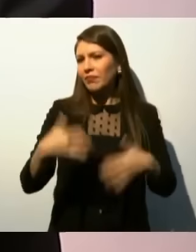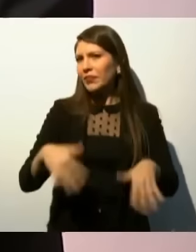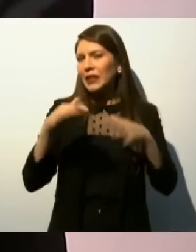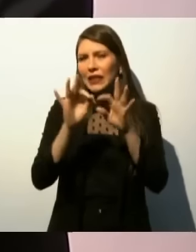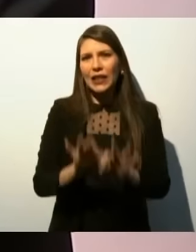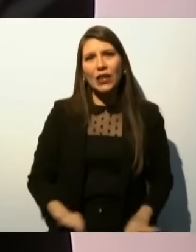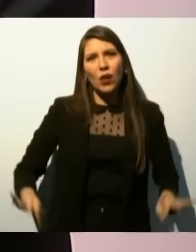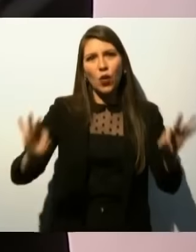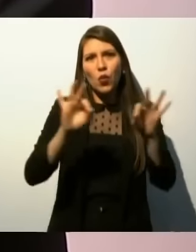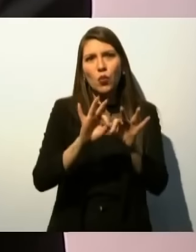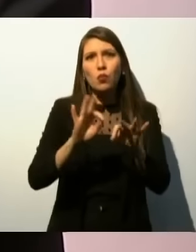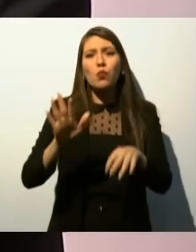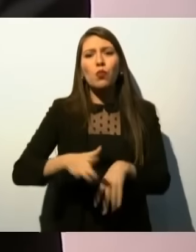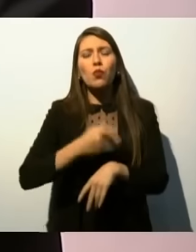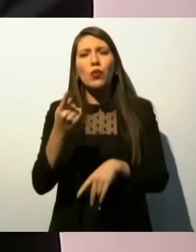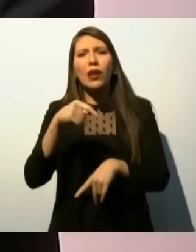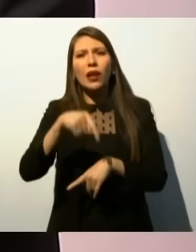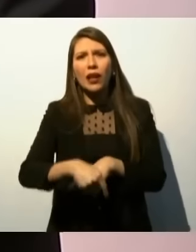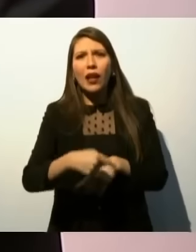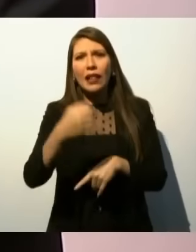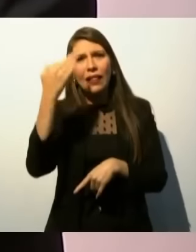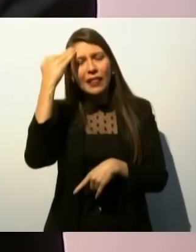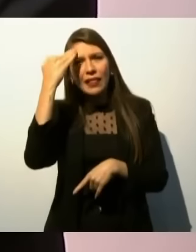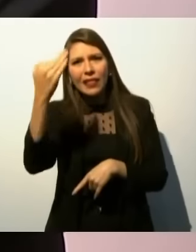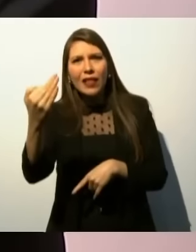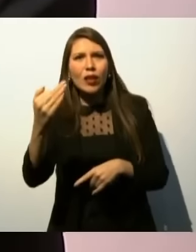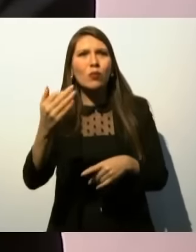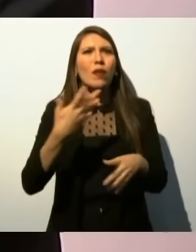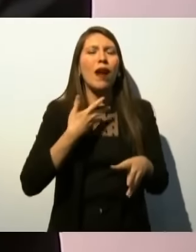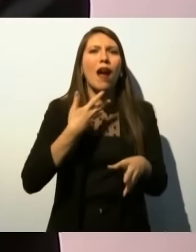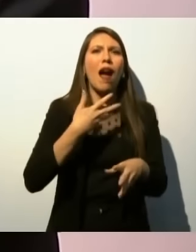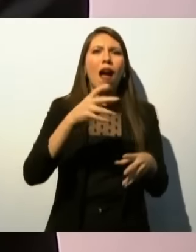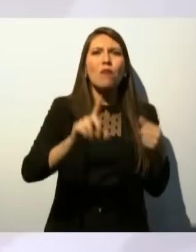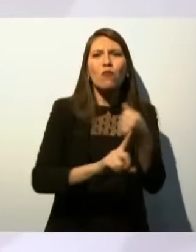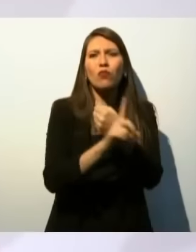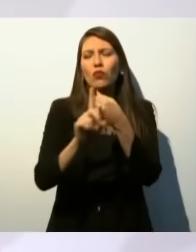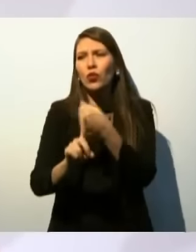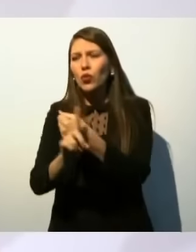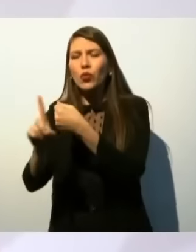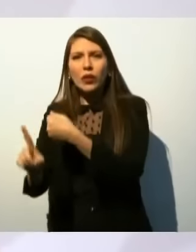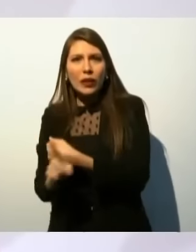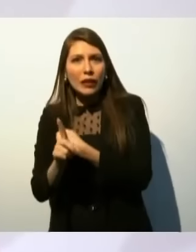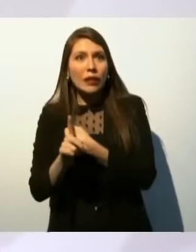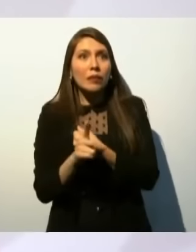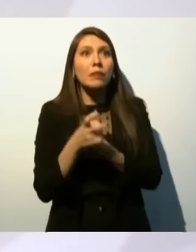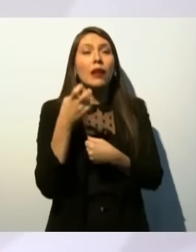está viviendo en el contexto internacional y que se avisora Se volverá más complejo y